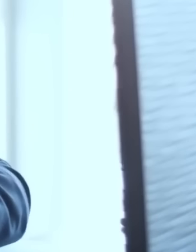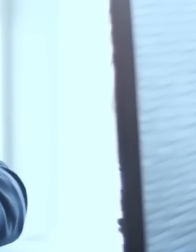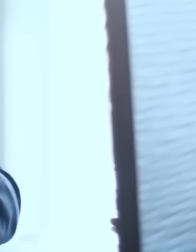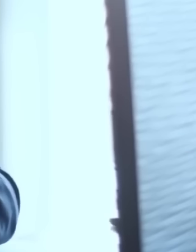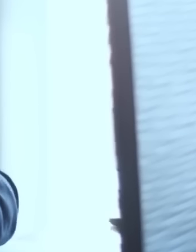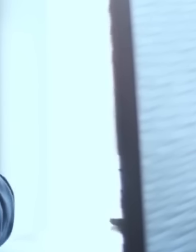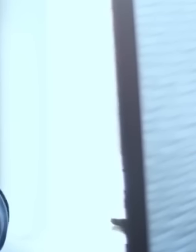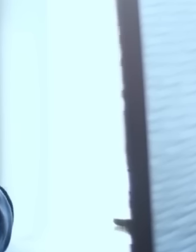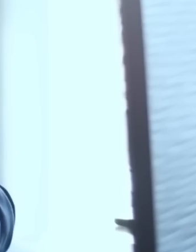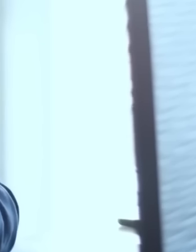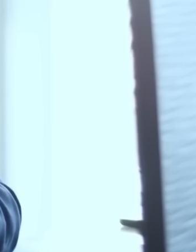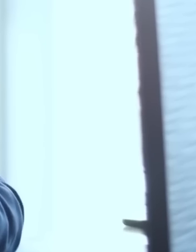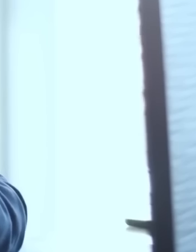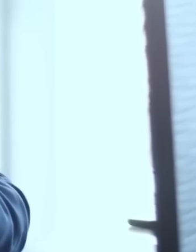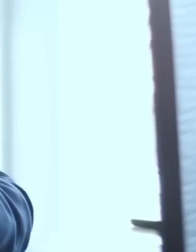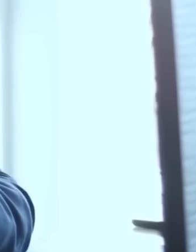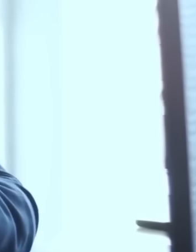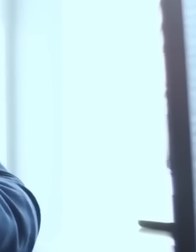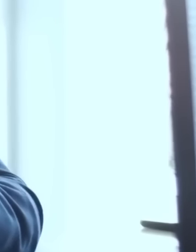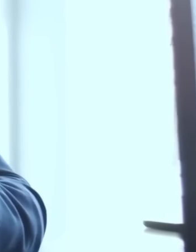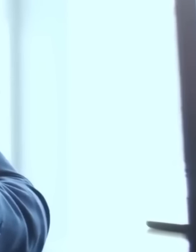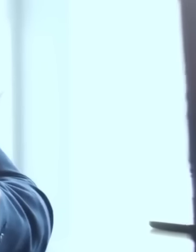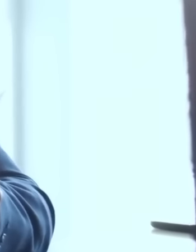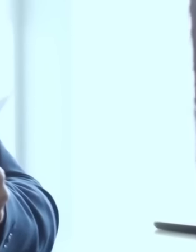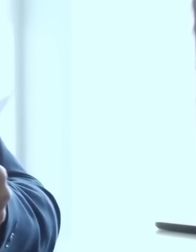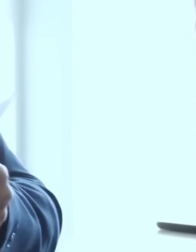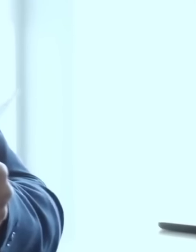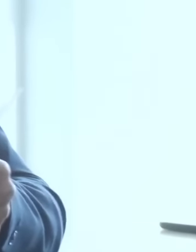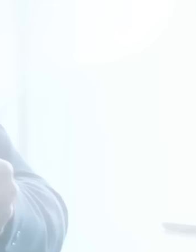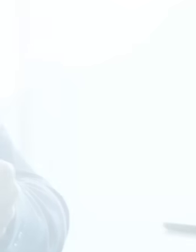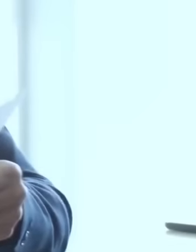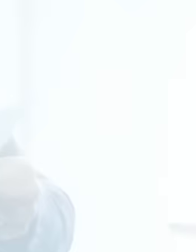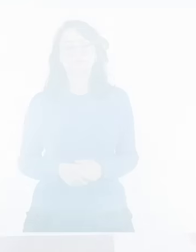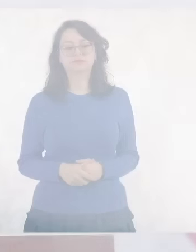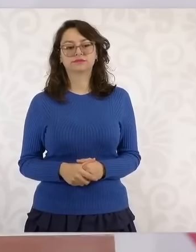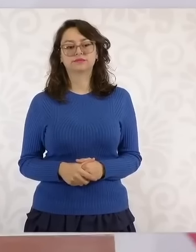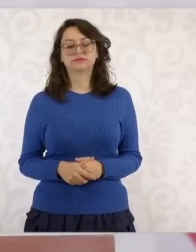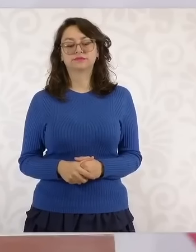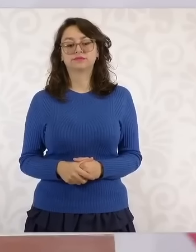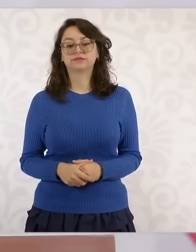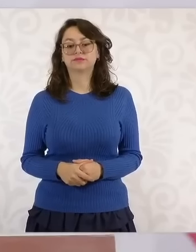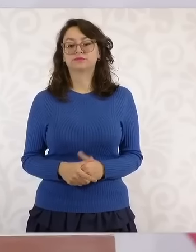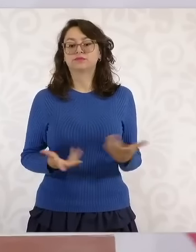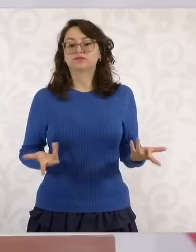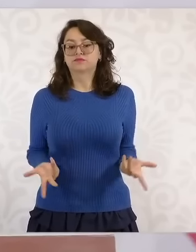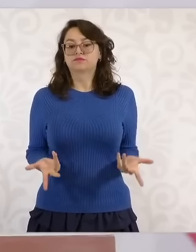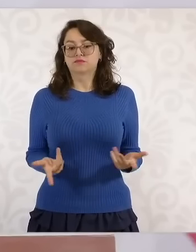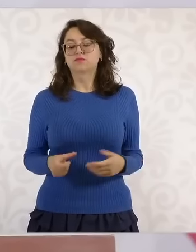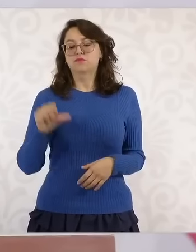los tribunales, informó la mañana de este viernes Antonio Martínez Dacnino, titular del Servicio de